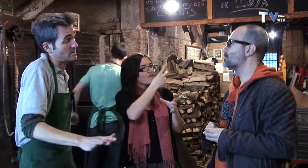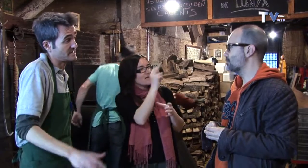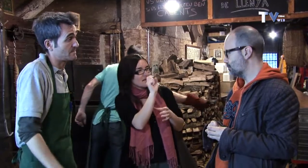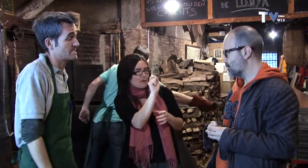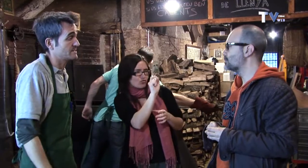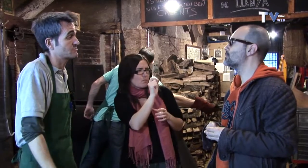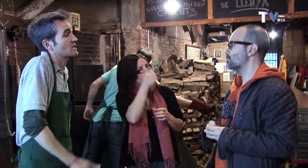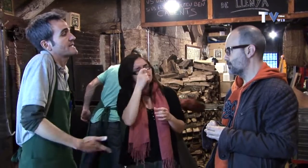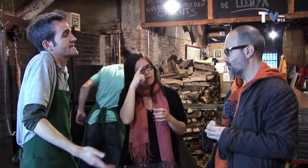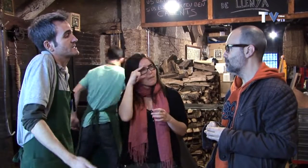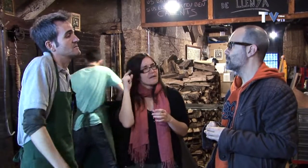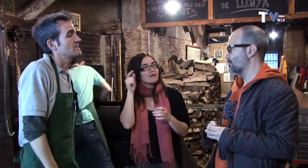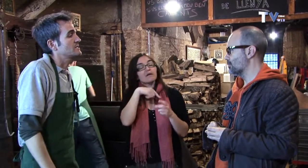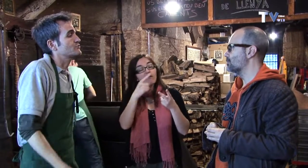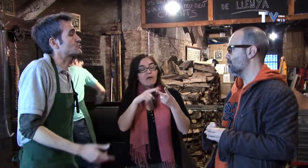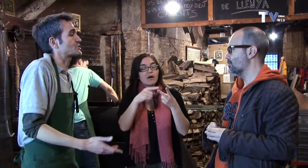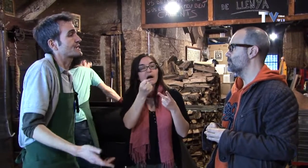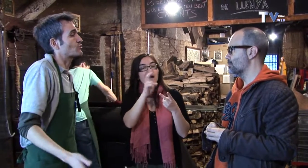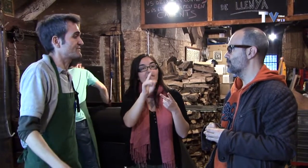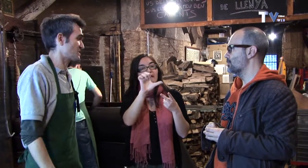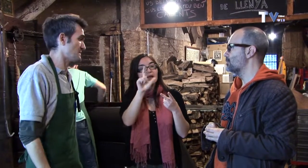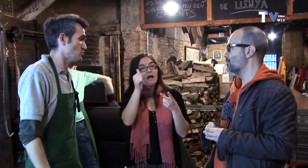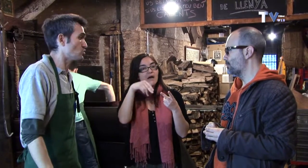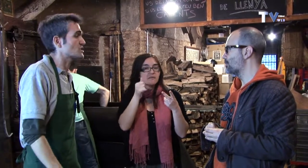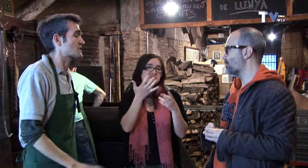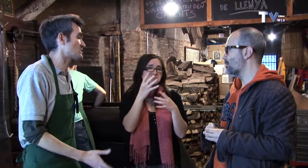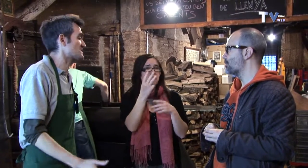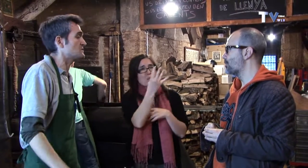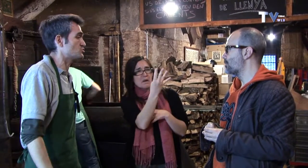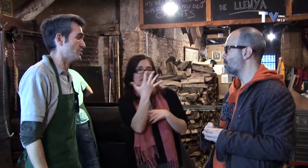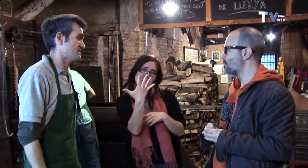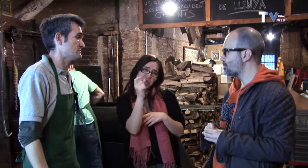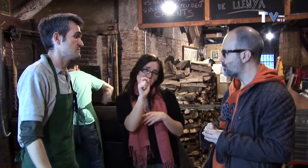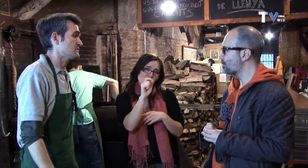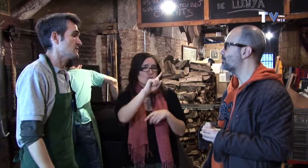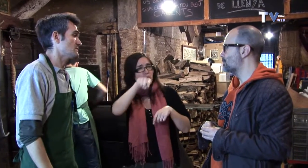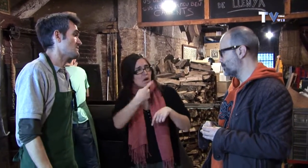en el que hervimos la almendra durante unos veinte minutos. Después tenemos la avellana,